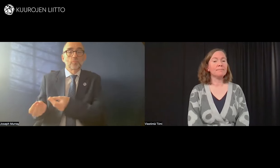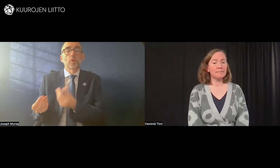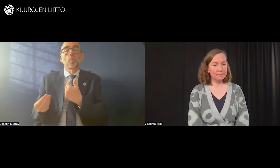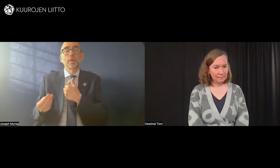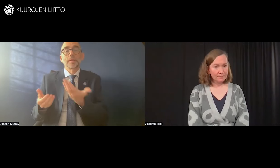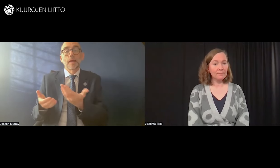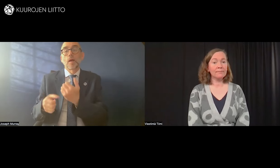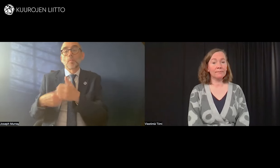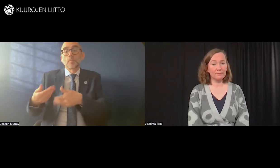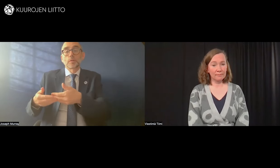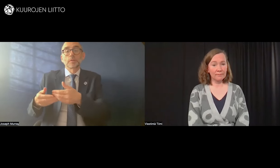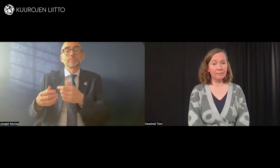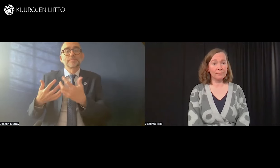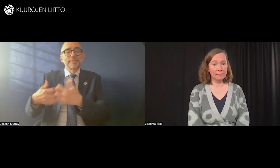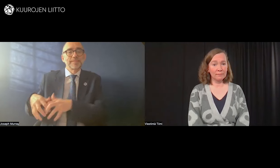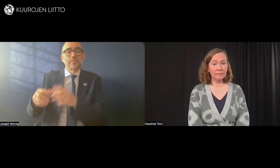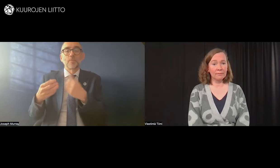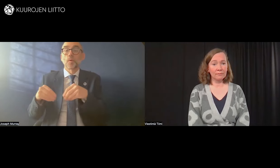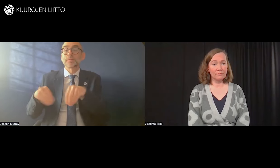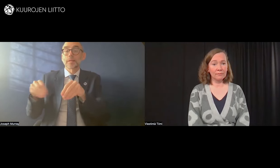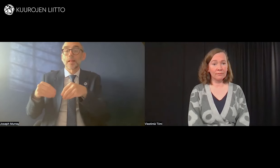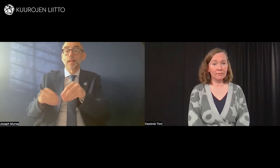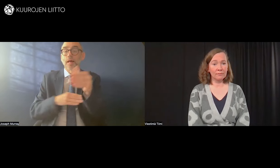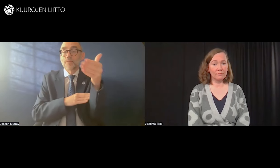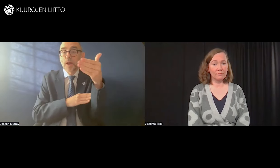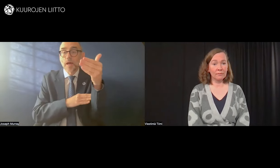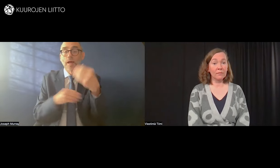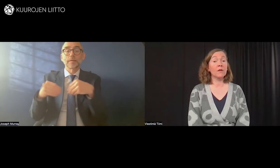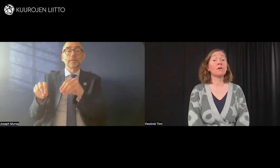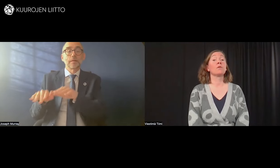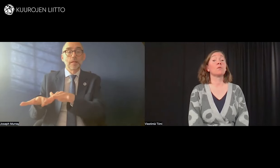Olemme parhaillaan valmistelemassa sitä myyntikäyttöön ja oheistuotteisiin.